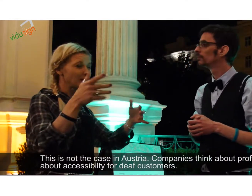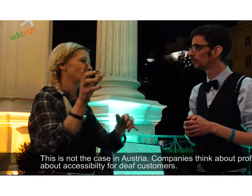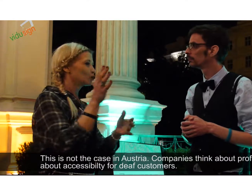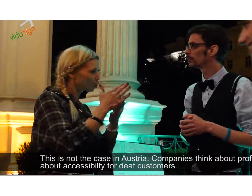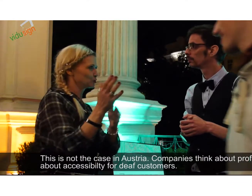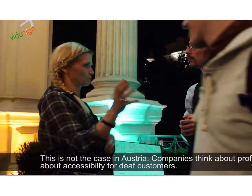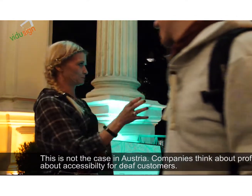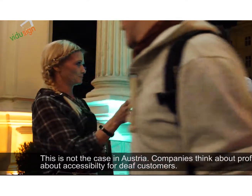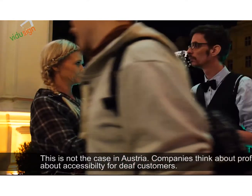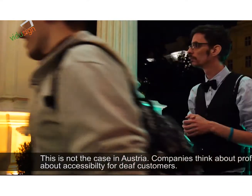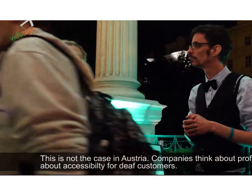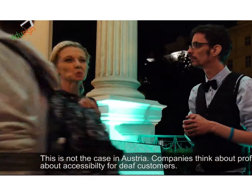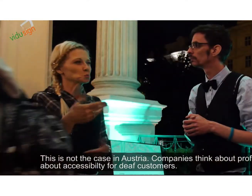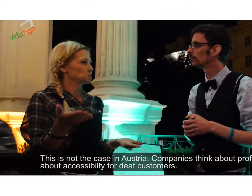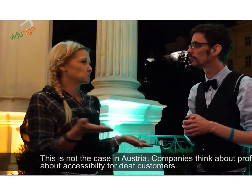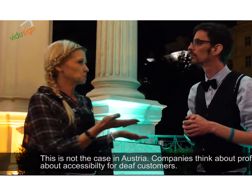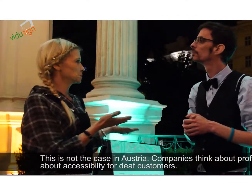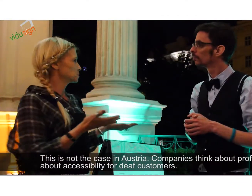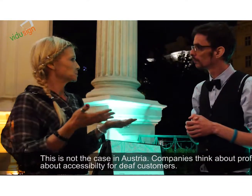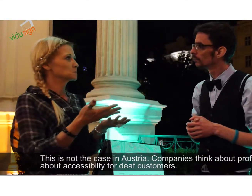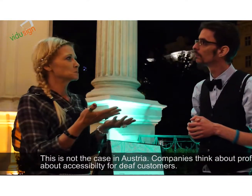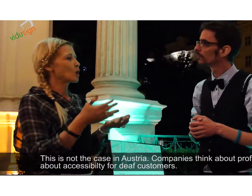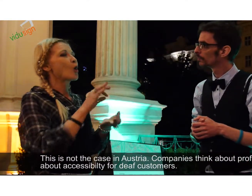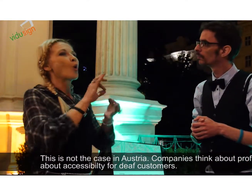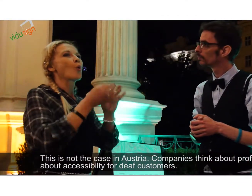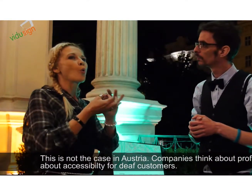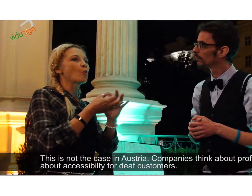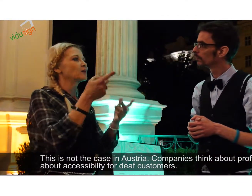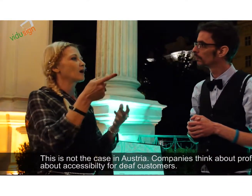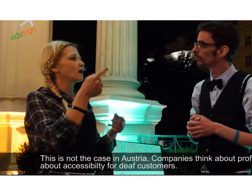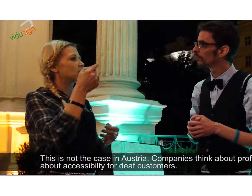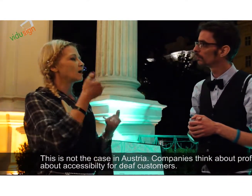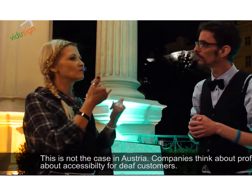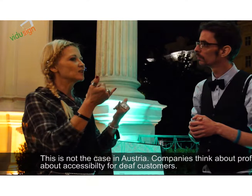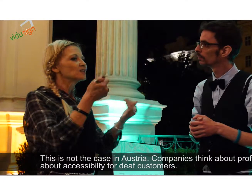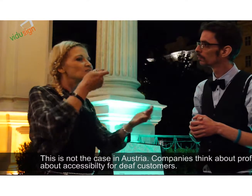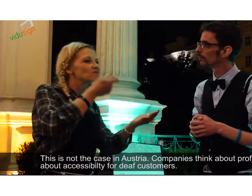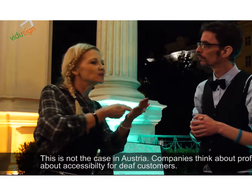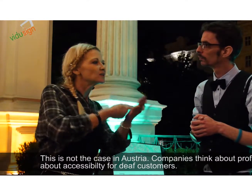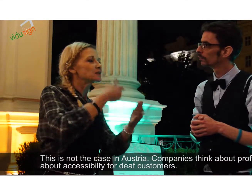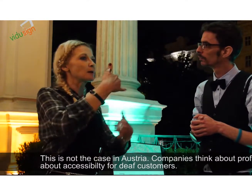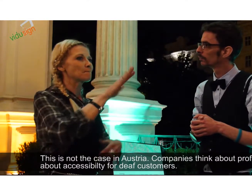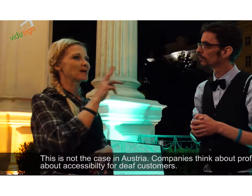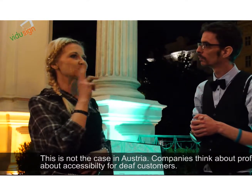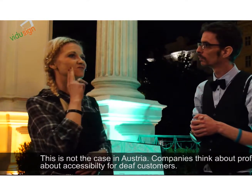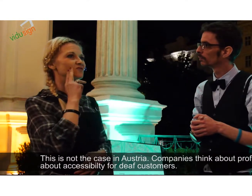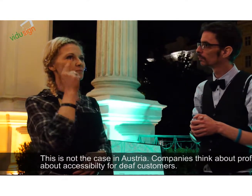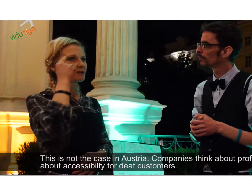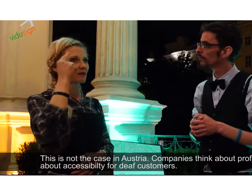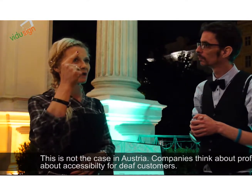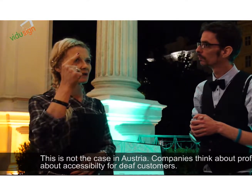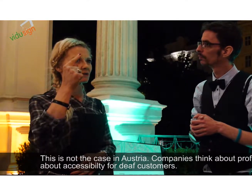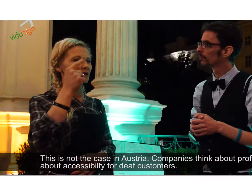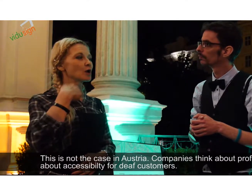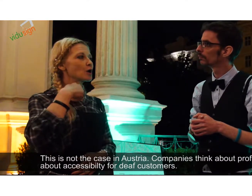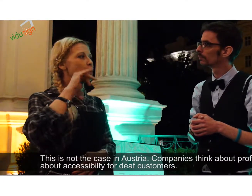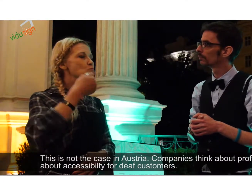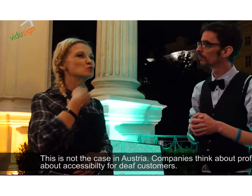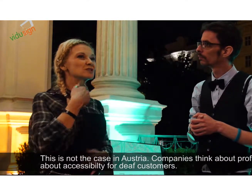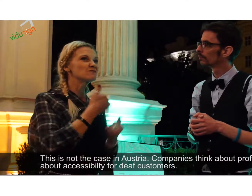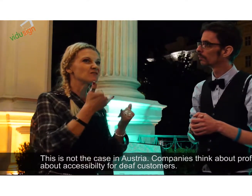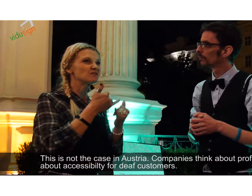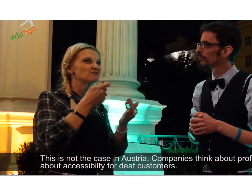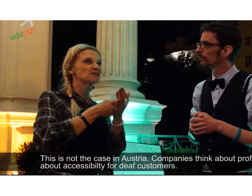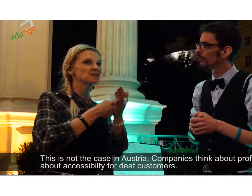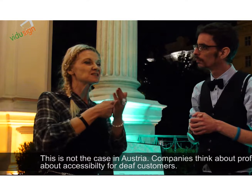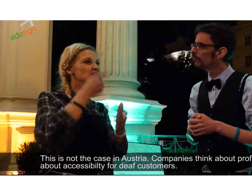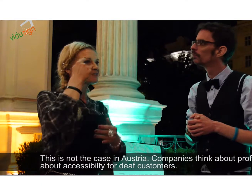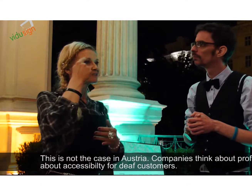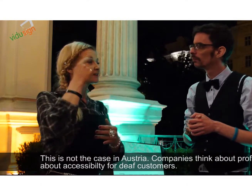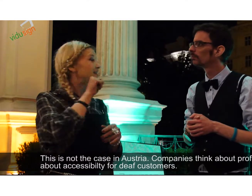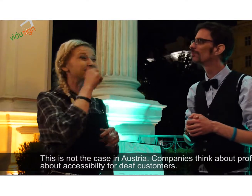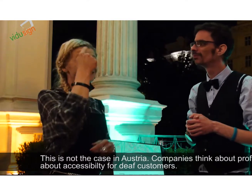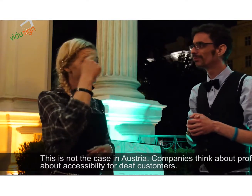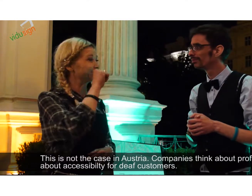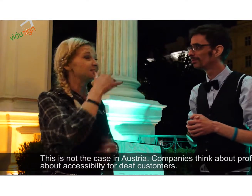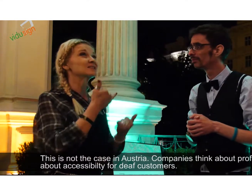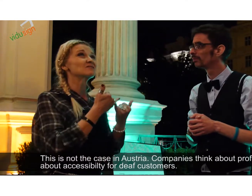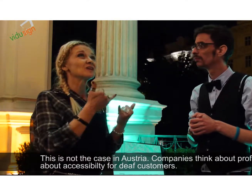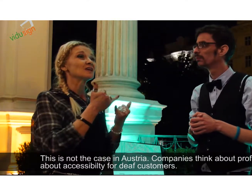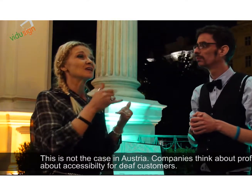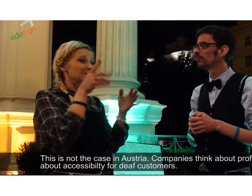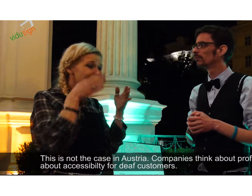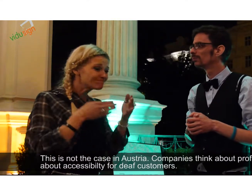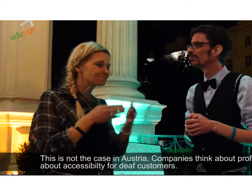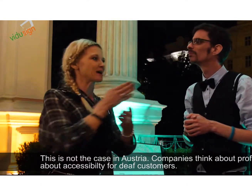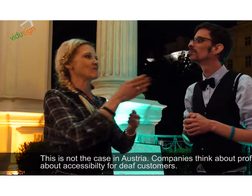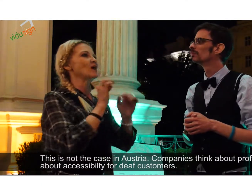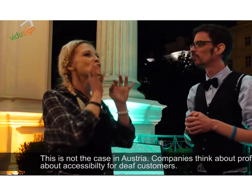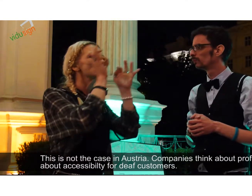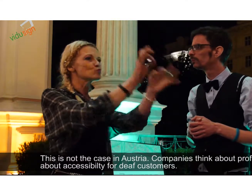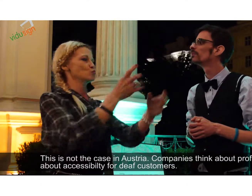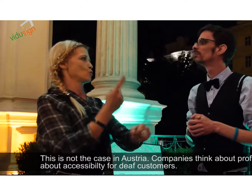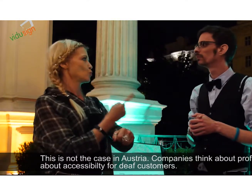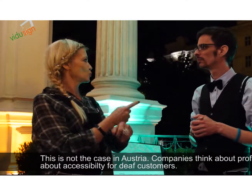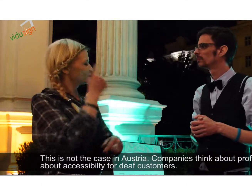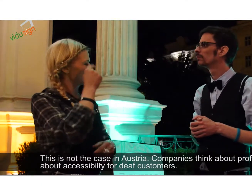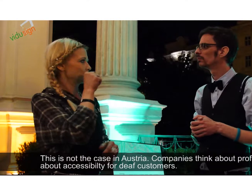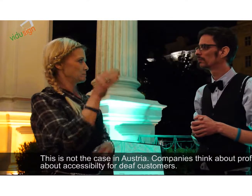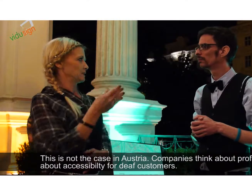Aquest no és el cas d’Austria. Les empreses pensen en el benefici, però no en l’accessibilitat dels clients amb sordesa.